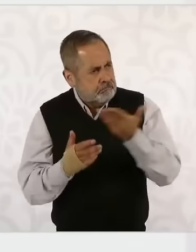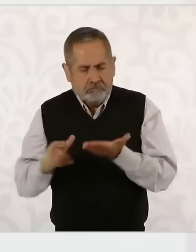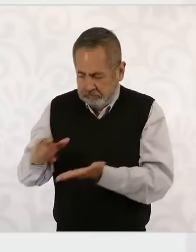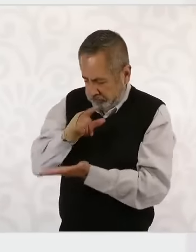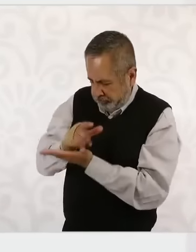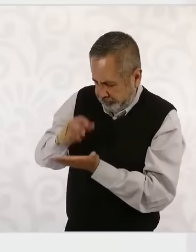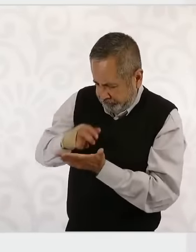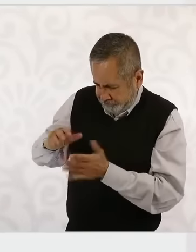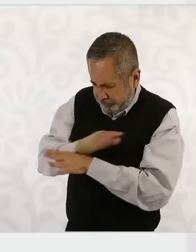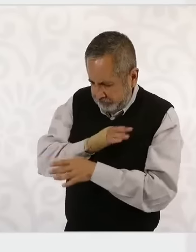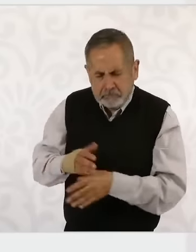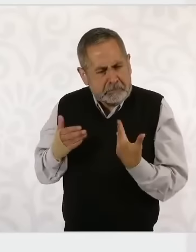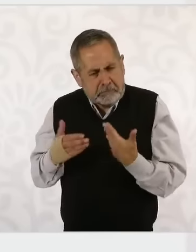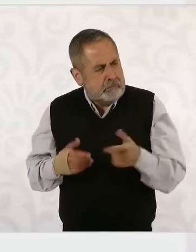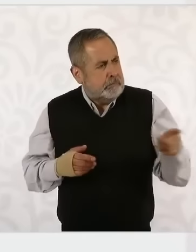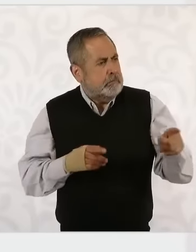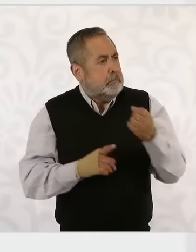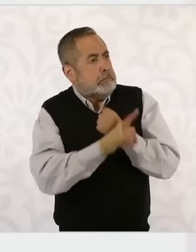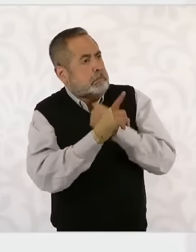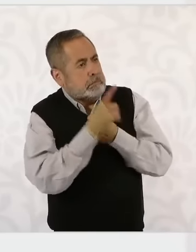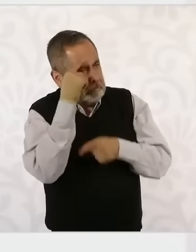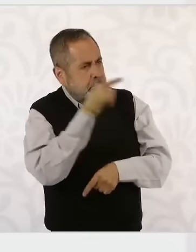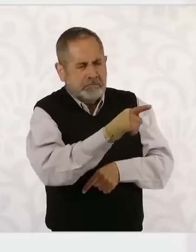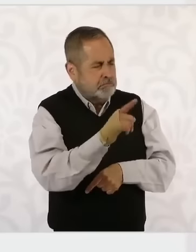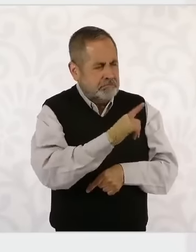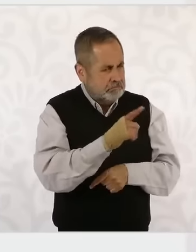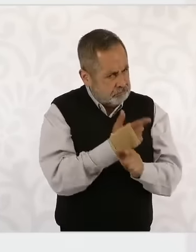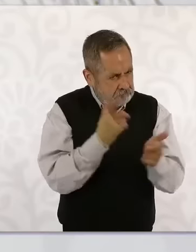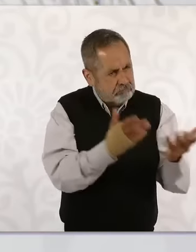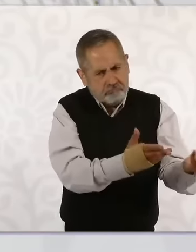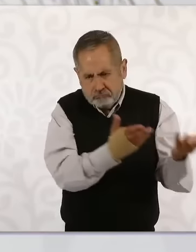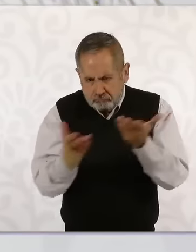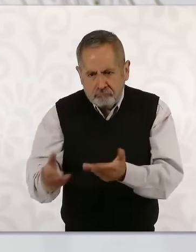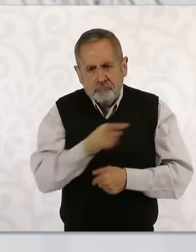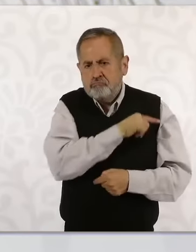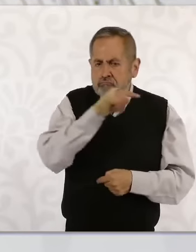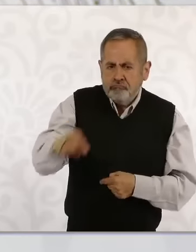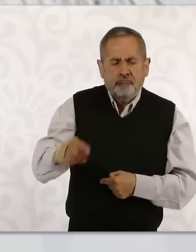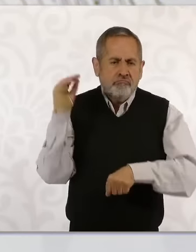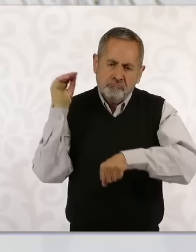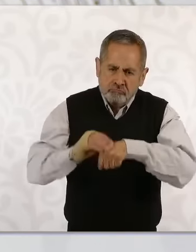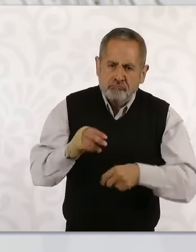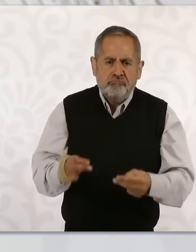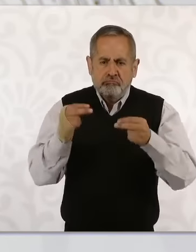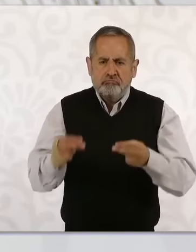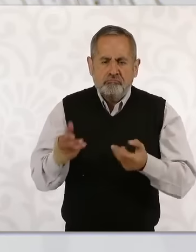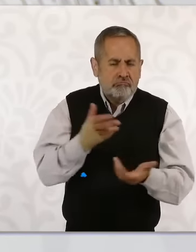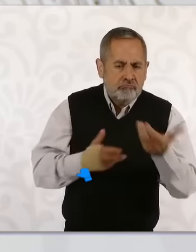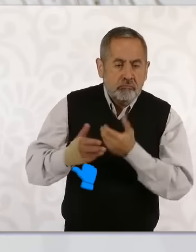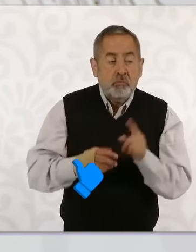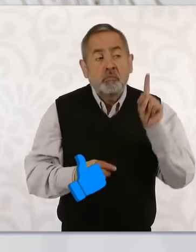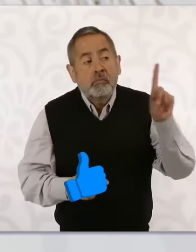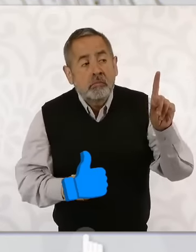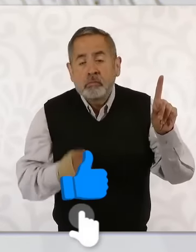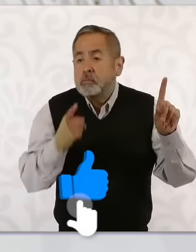no limita la inversión privada. Eso sí, lo que buscamos es que haya bienestar para el pueblo,